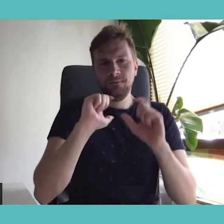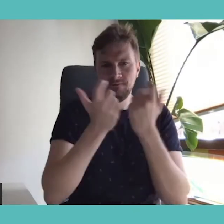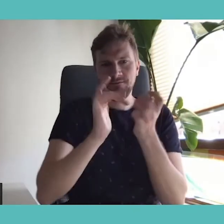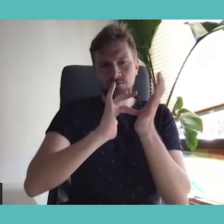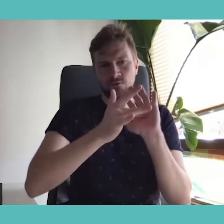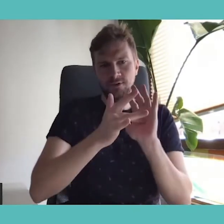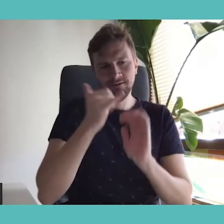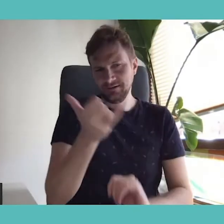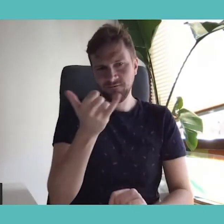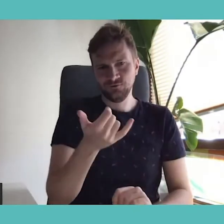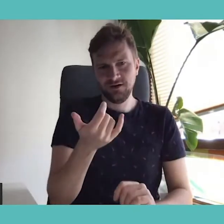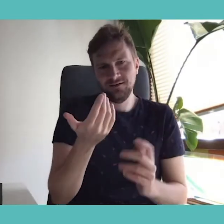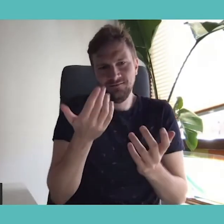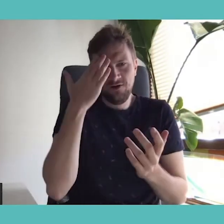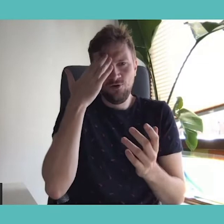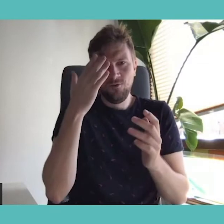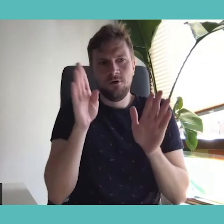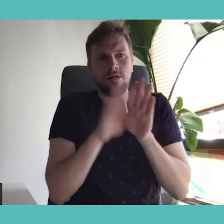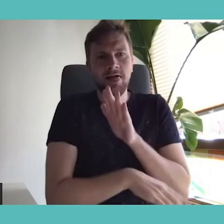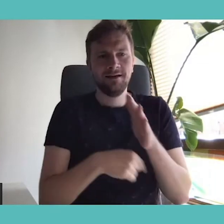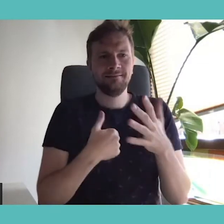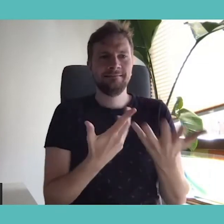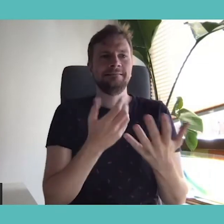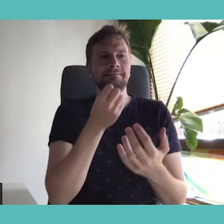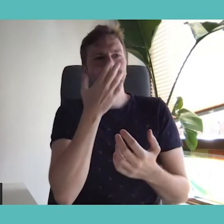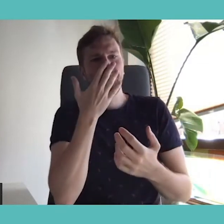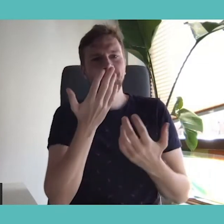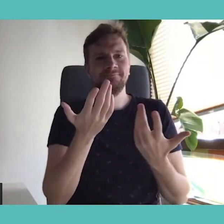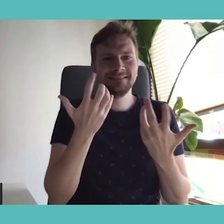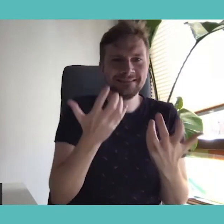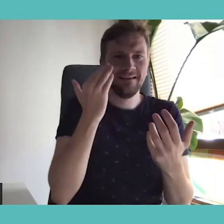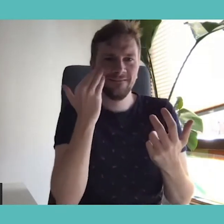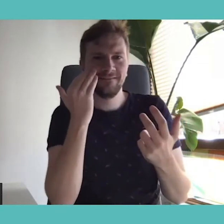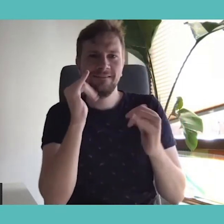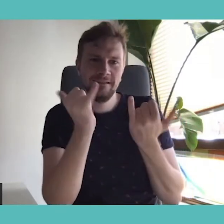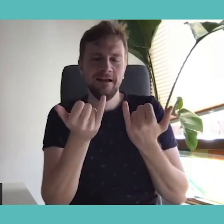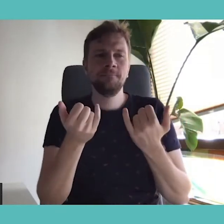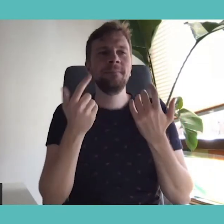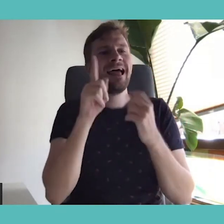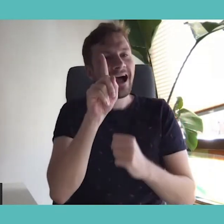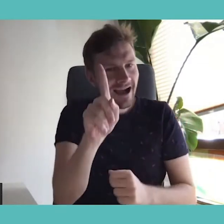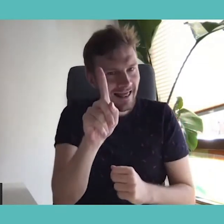Zawsze najlepiej przekazać kompletne informacje. Jeśli widzę ominięcie, to czuję trochę rozczarowanie, bo chcę wiedzieć więcej.